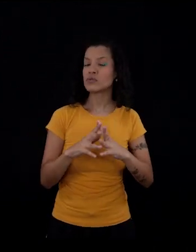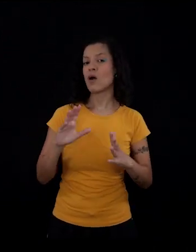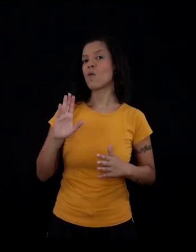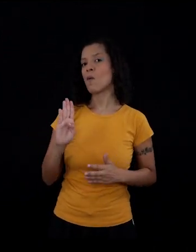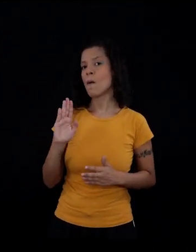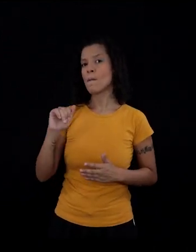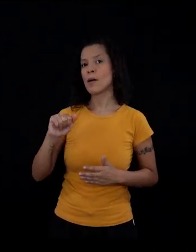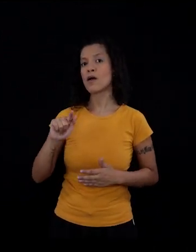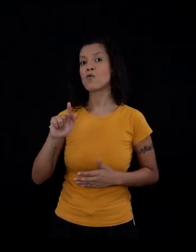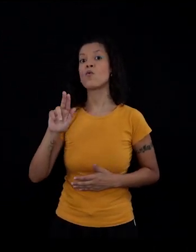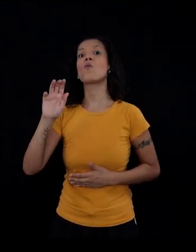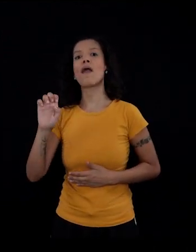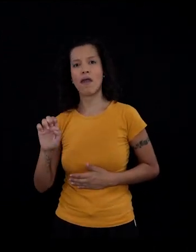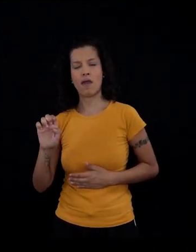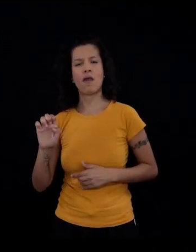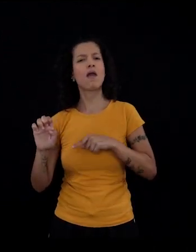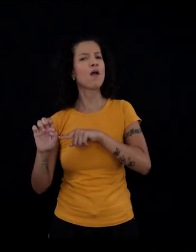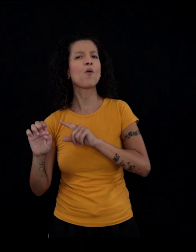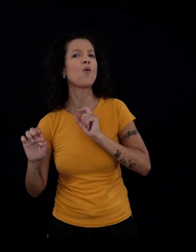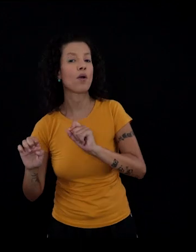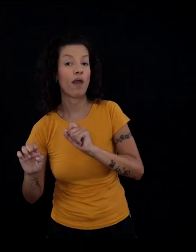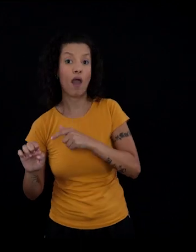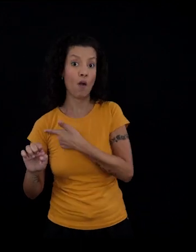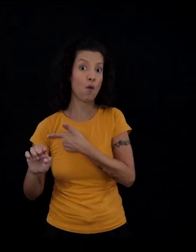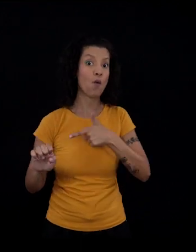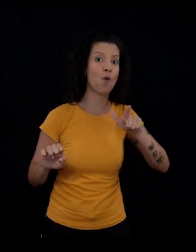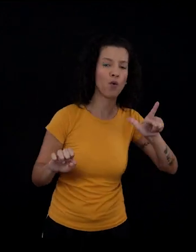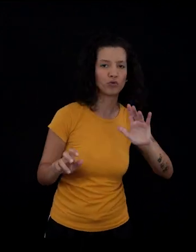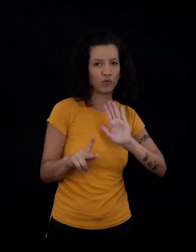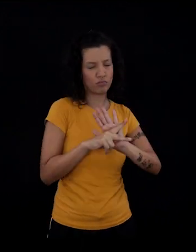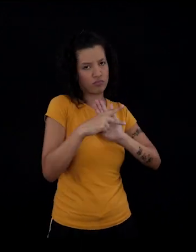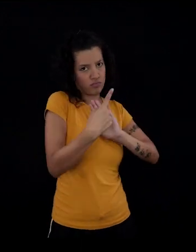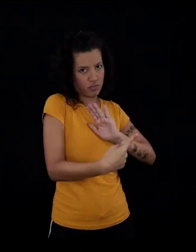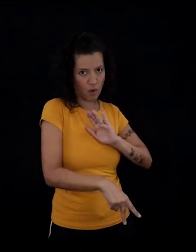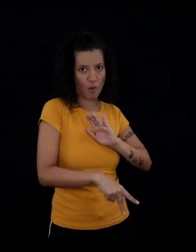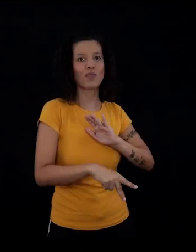O banguê é outro movimento nosso...